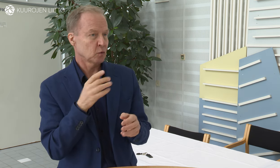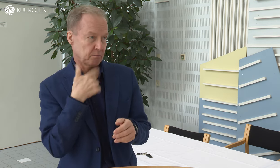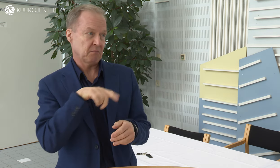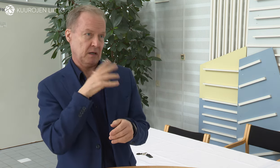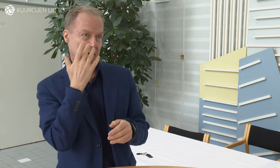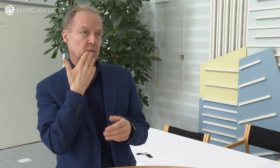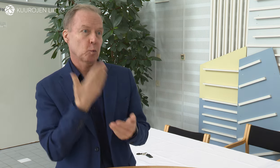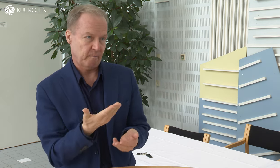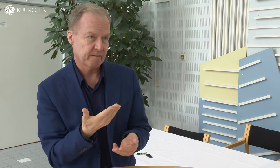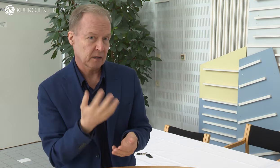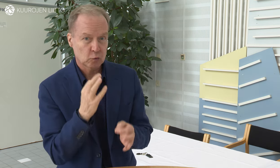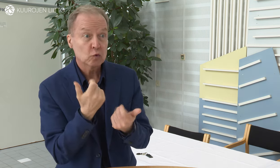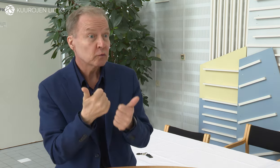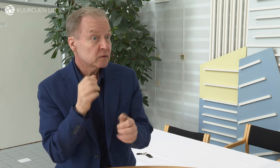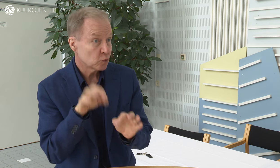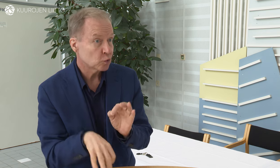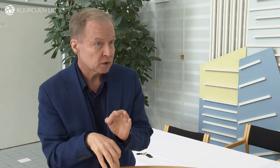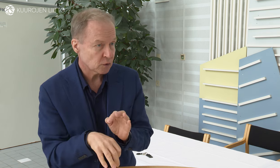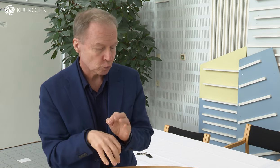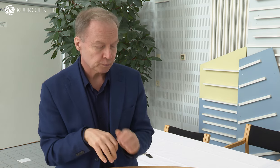Meistä tämä linja on hyvä. Toivomme, että tämä onnistuisi.